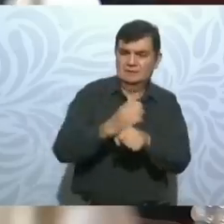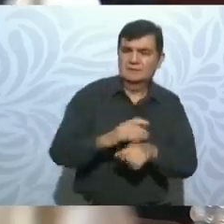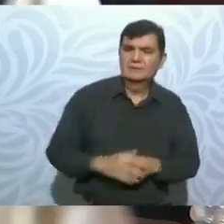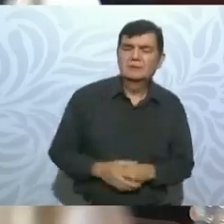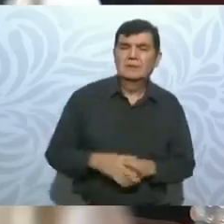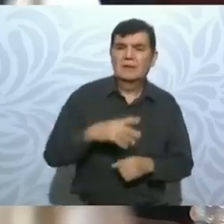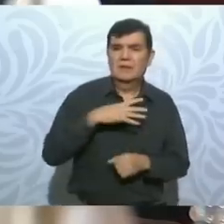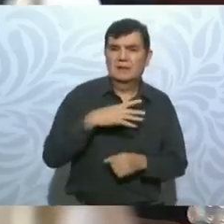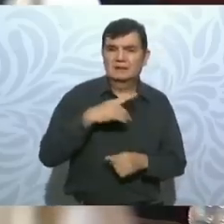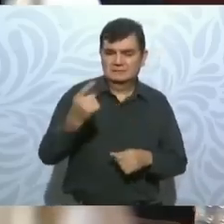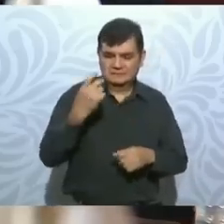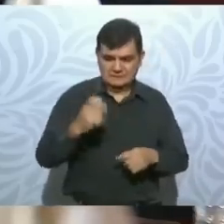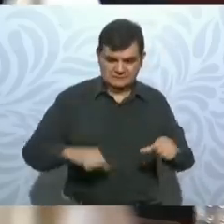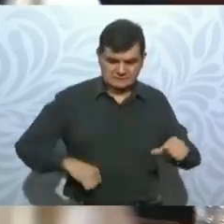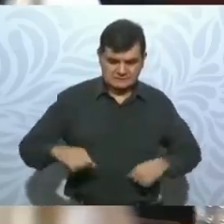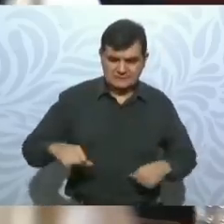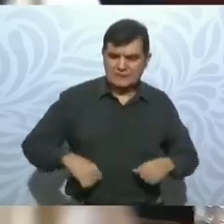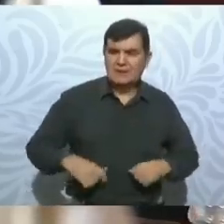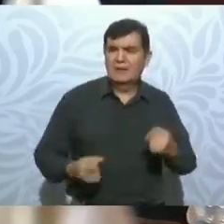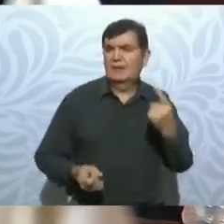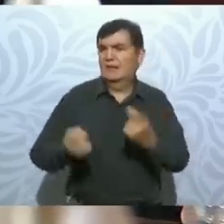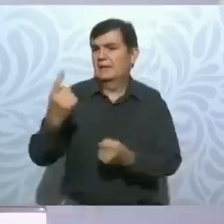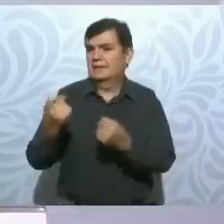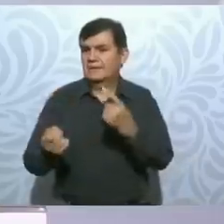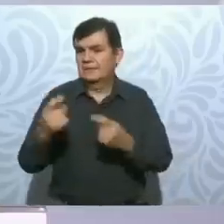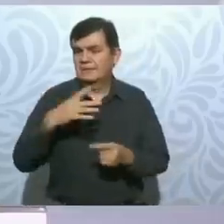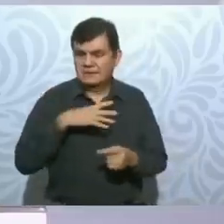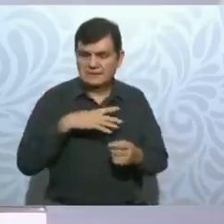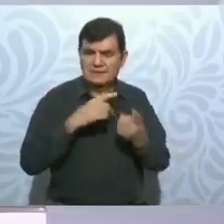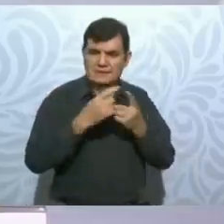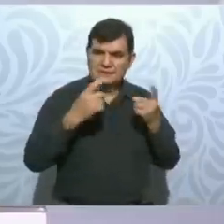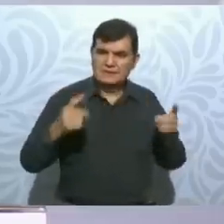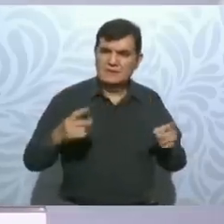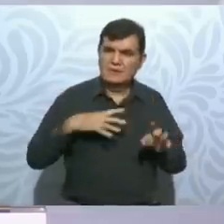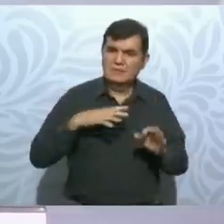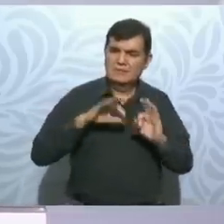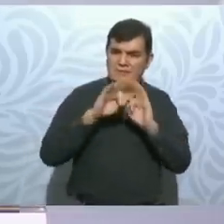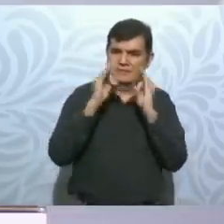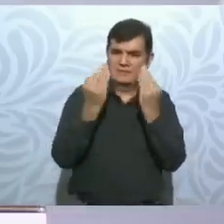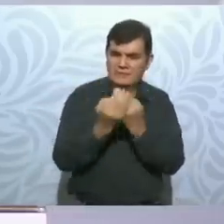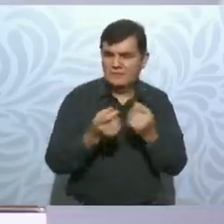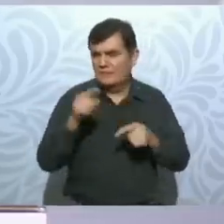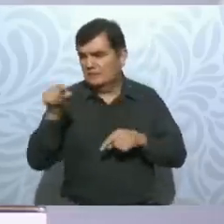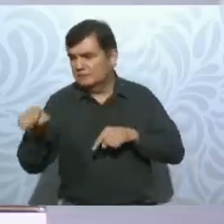esta actividad que en algunos lugares tiene que desarrollarse de una manera en otros de otra pero